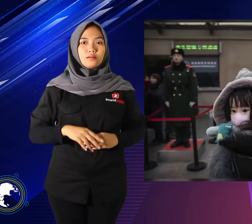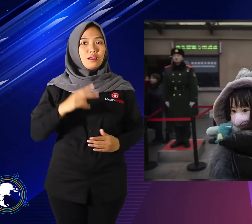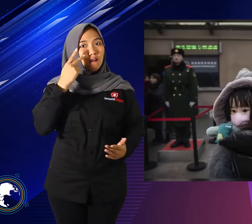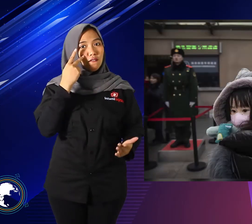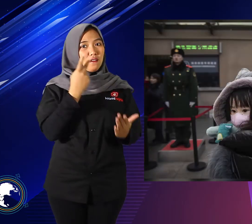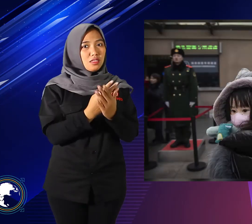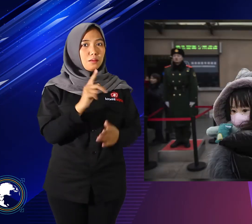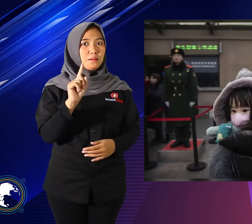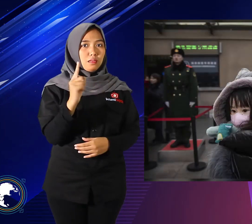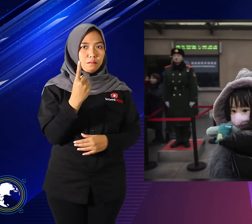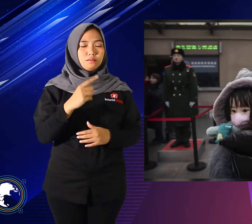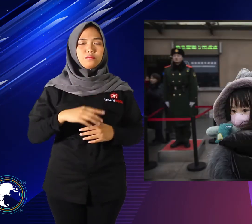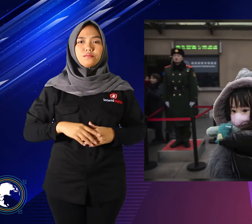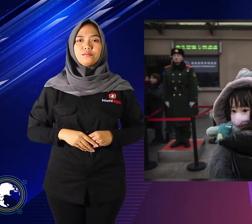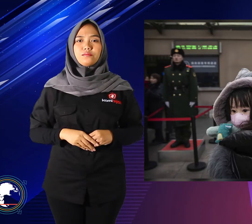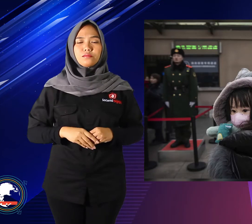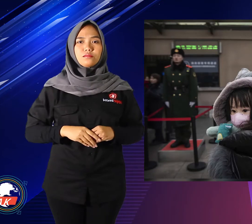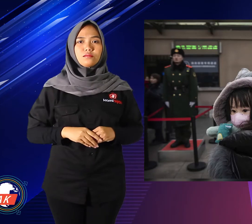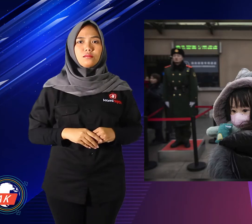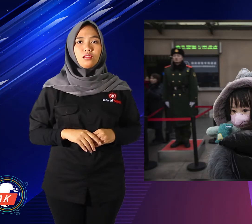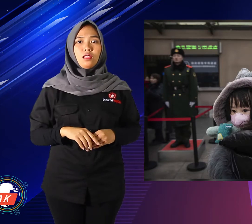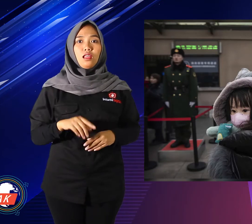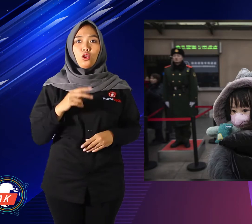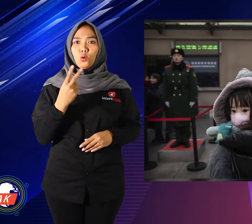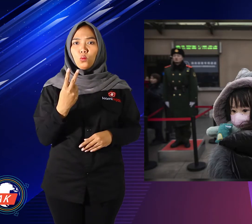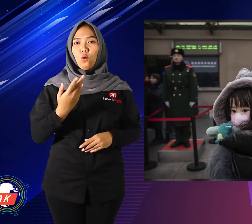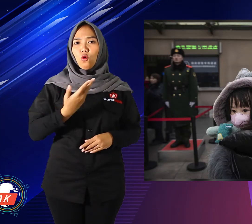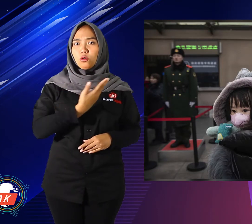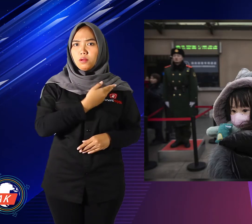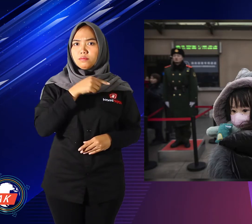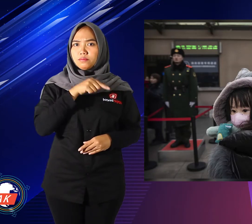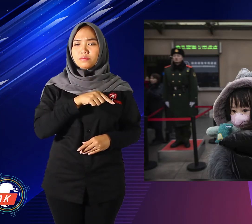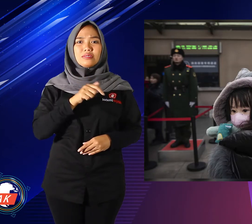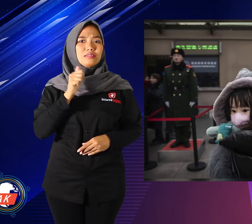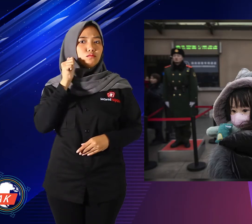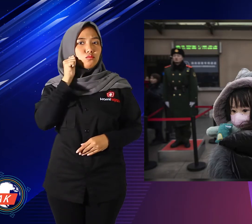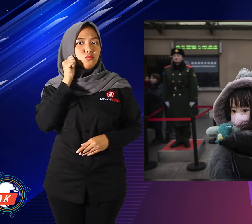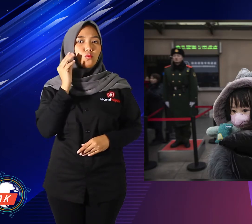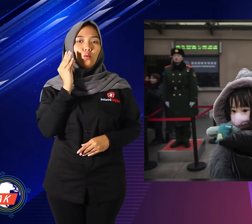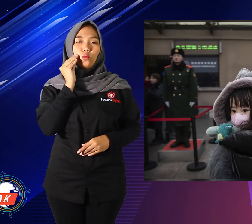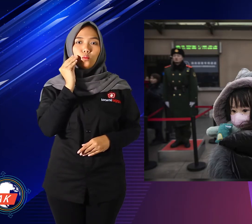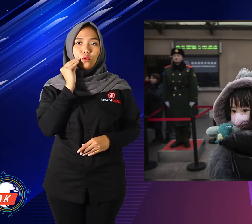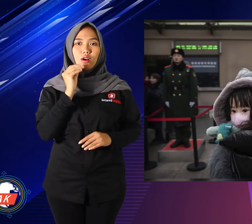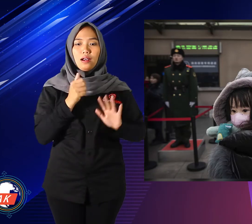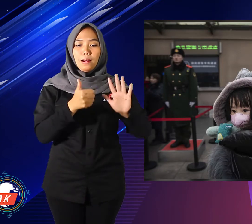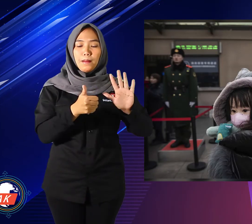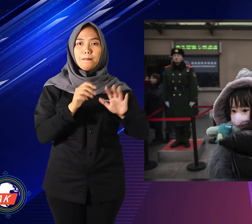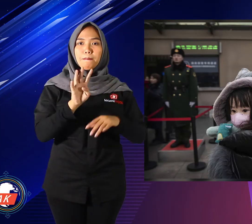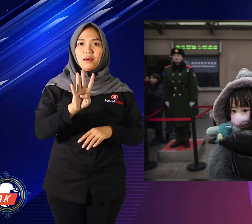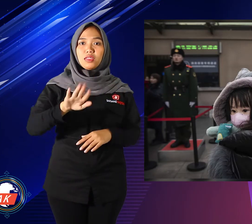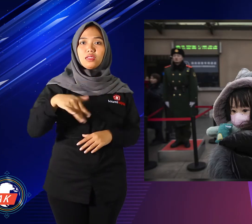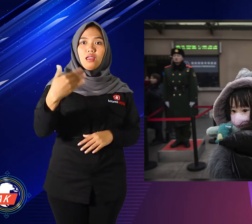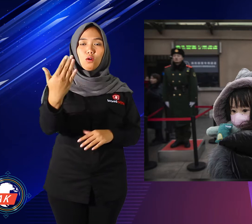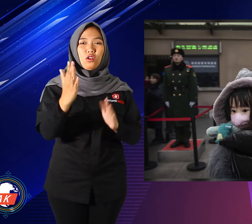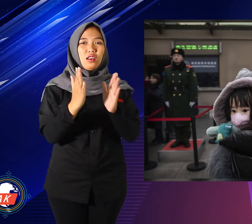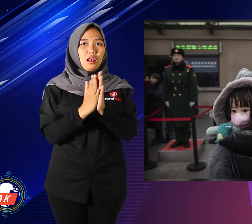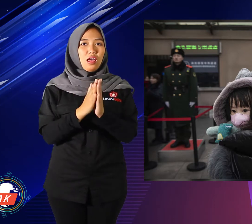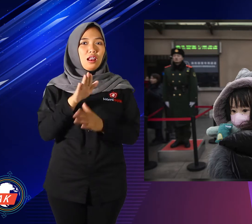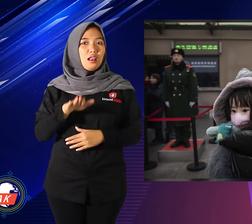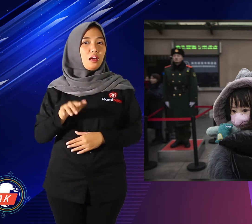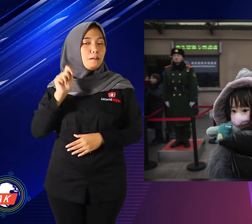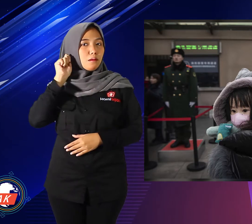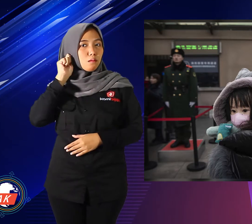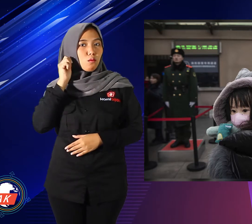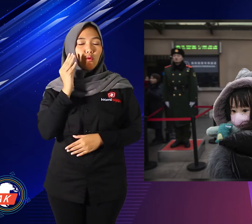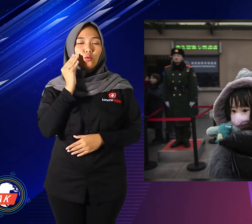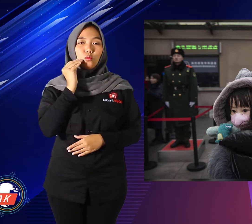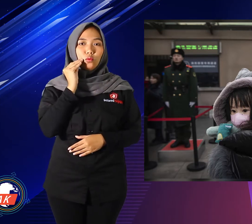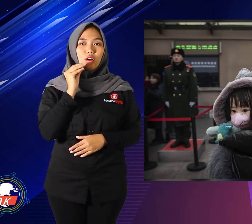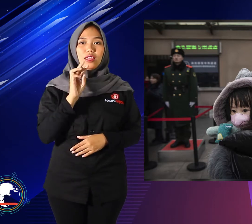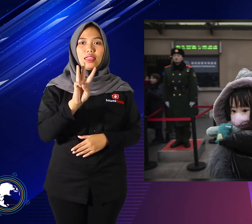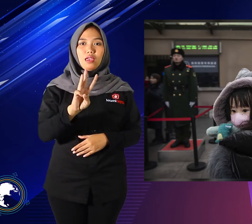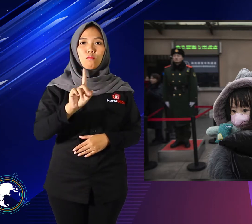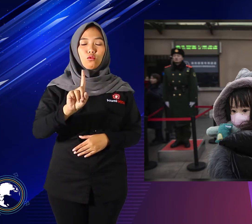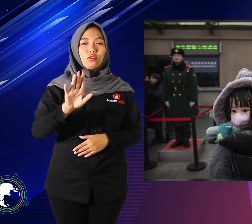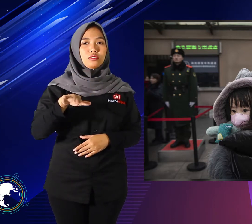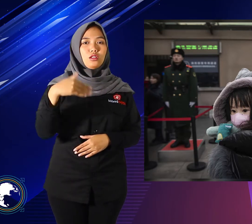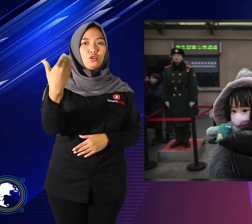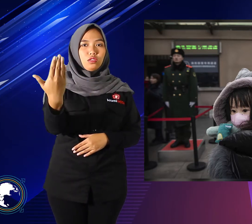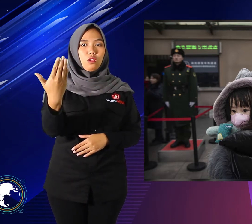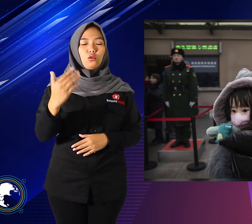Fakta pertama. Kedua orang tersebut, adalah seorang ibu usia 64 tahun dan perempuan usia 31 tahun.